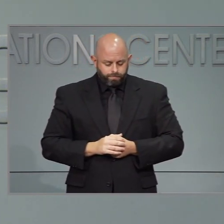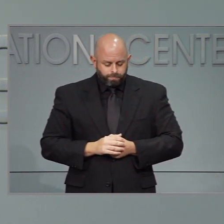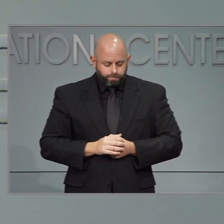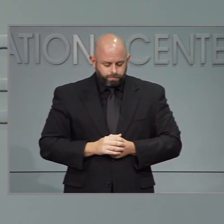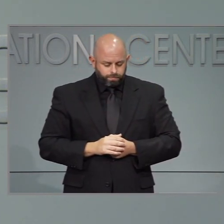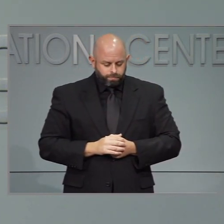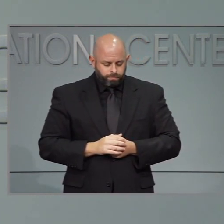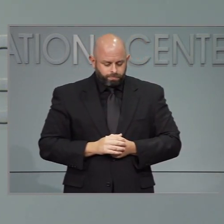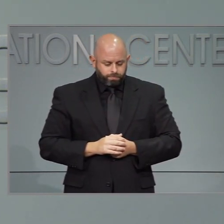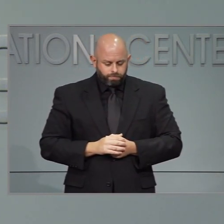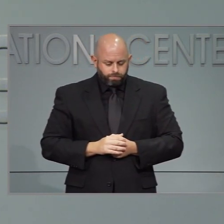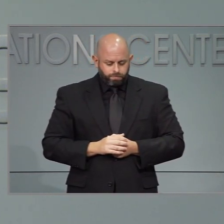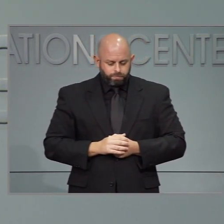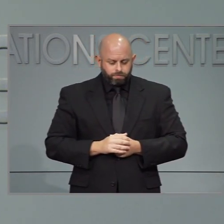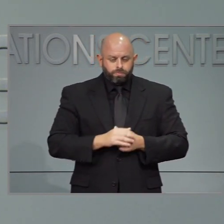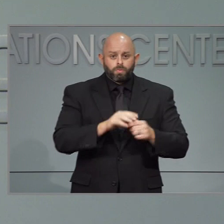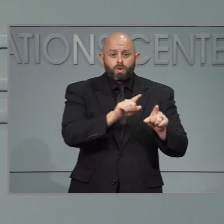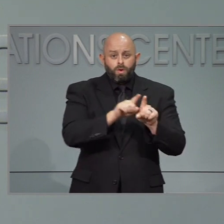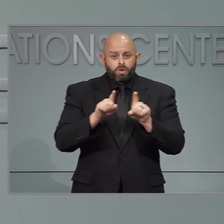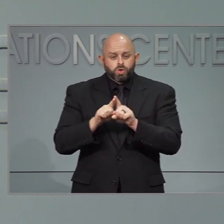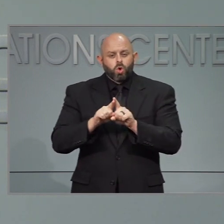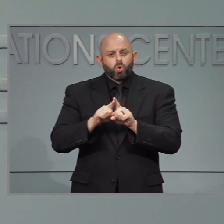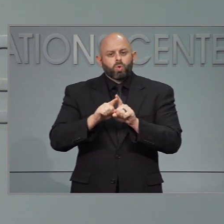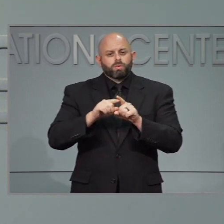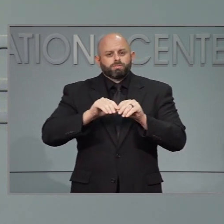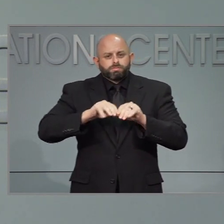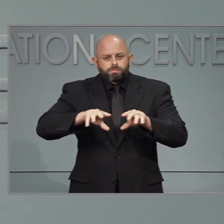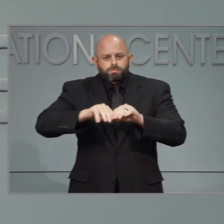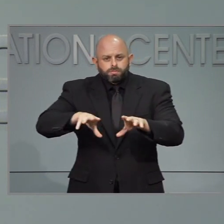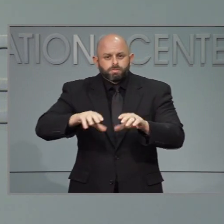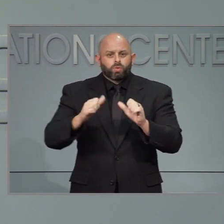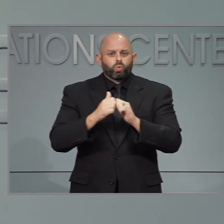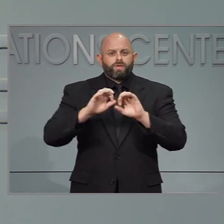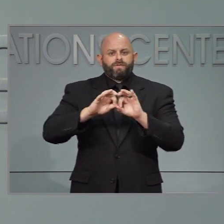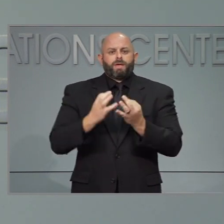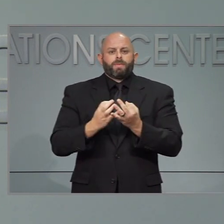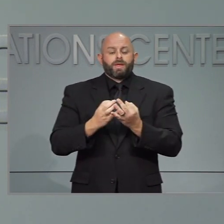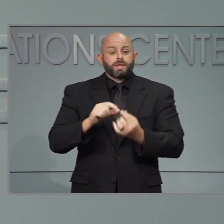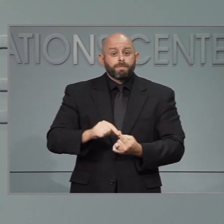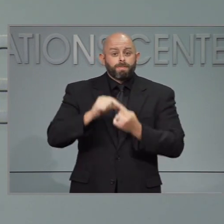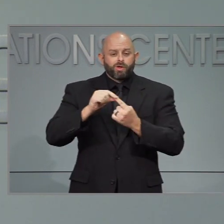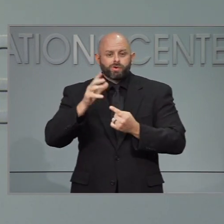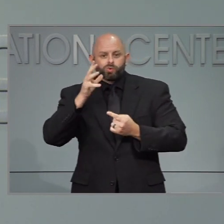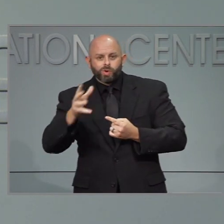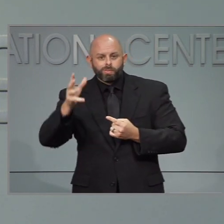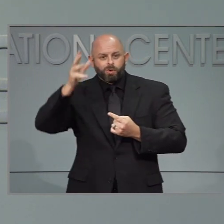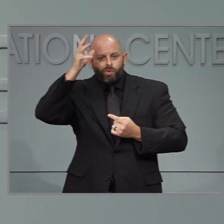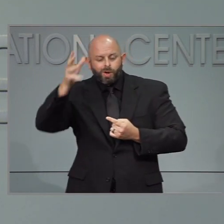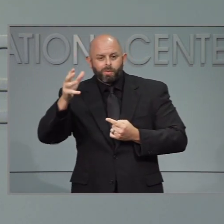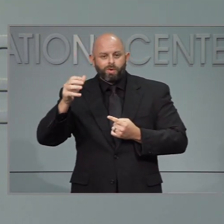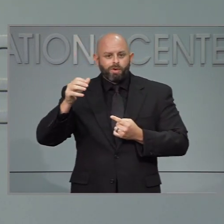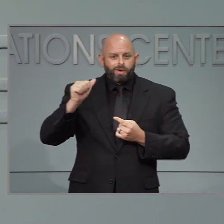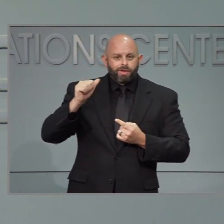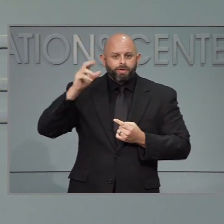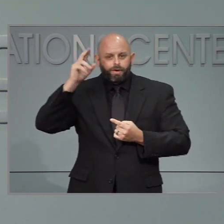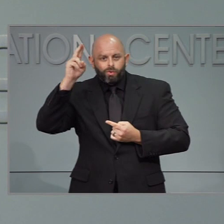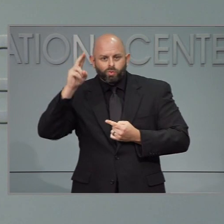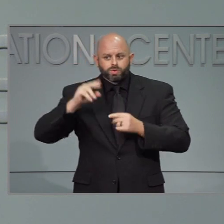También estamos viendo que hay propagación del virus incluso entre familias mismas y entre más familias extendidas cuando